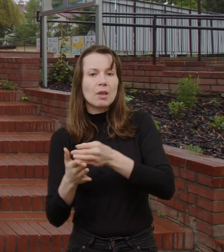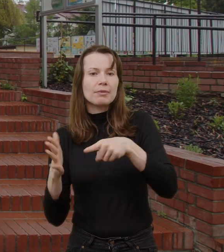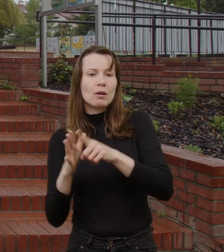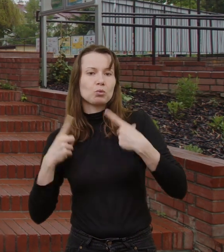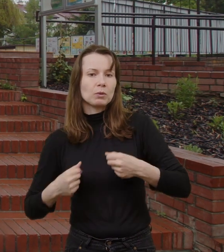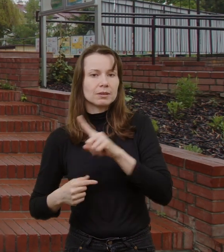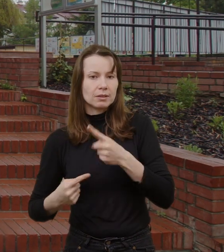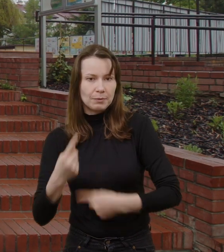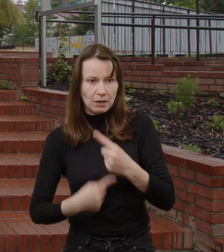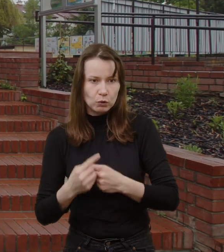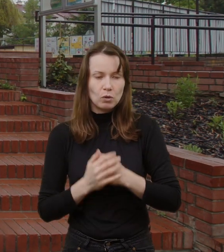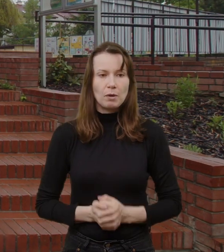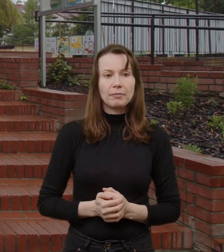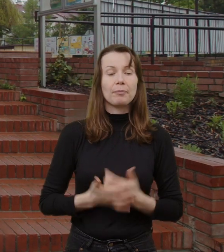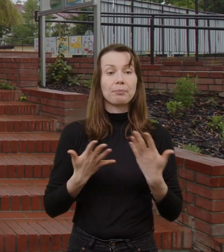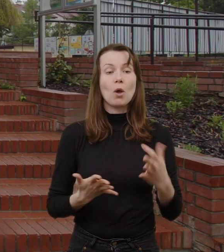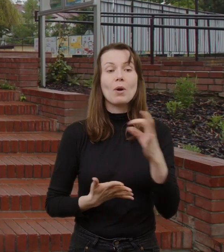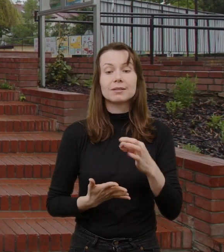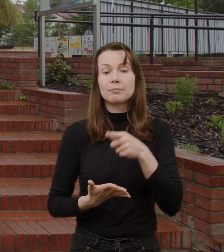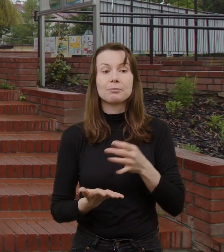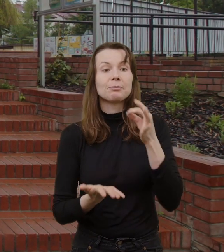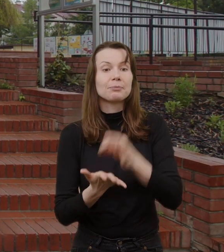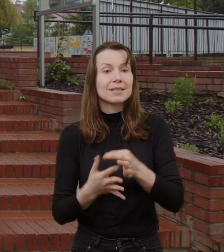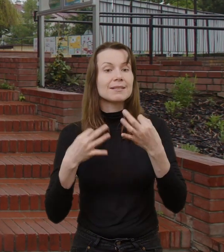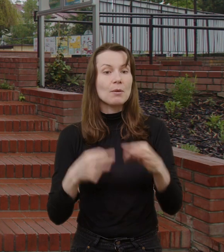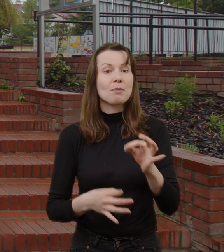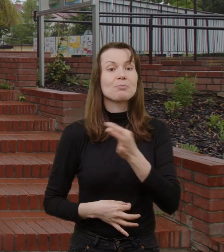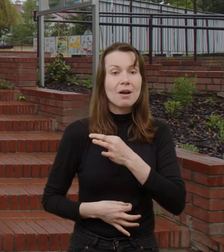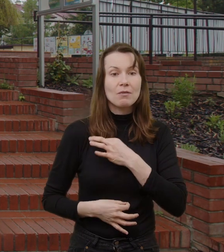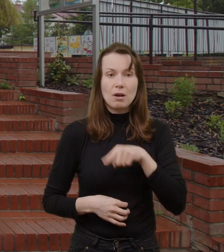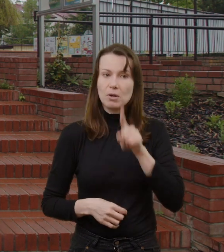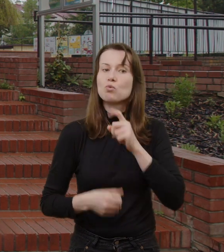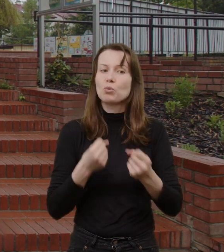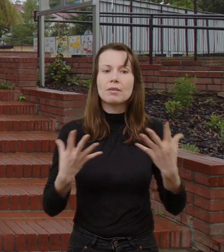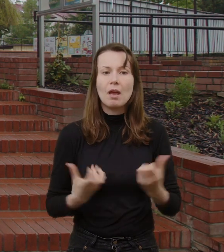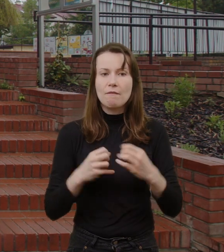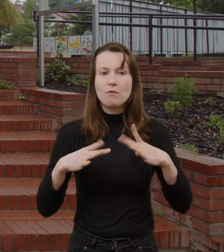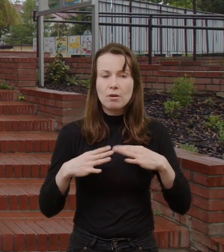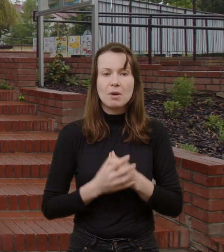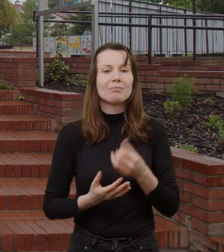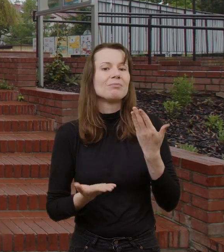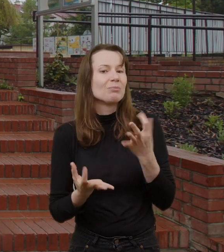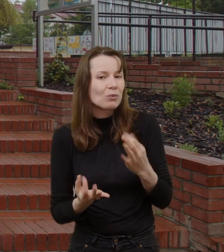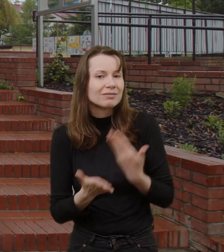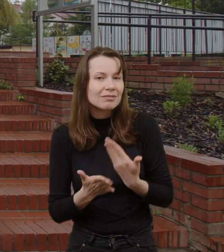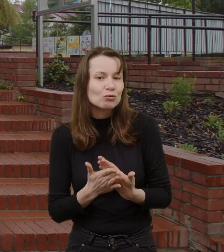Więc jeśli wybieracie się do nas autem prywatnym i nie możecie zajmować koperty dostępnej, weźcie to pod uwagę